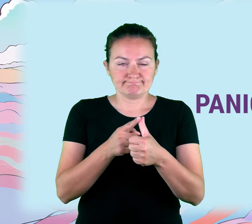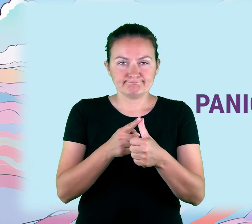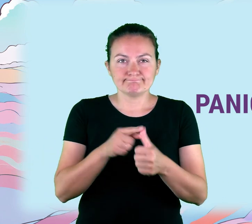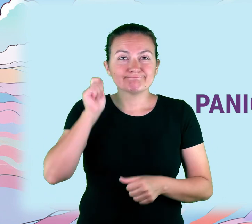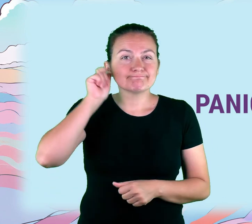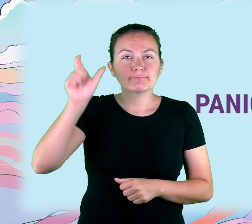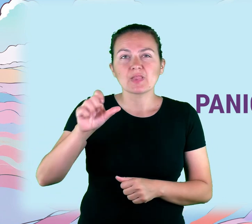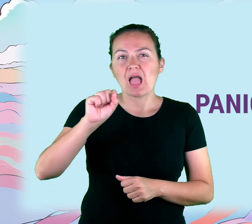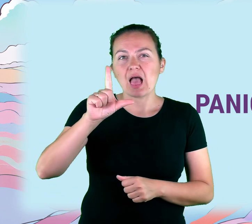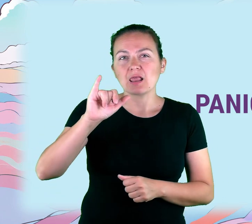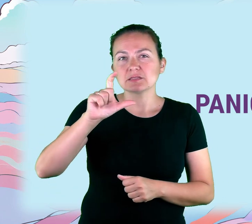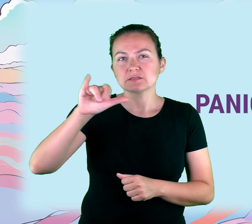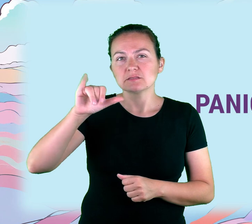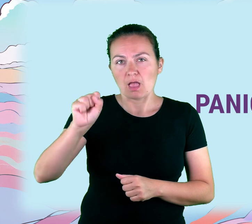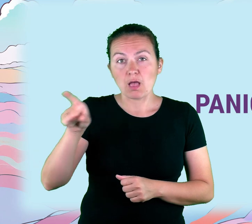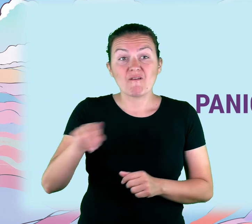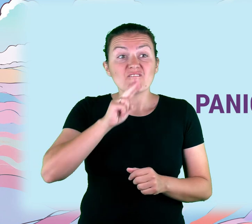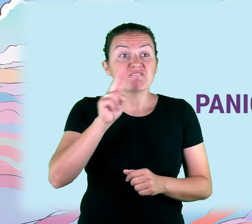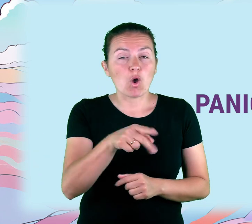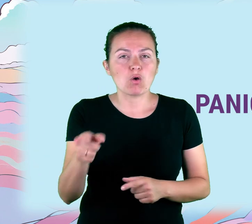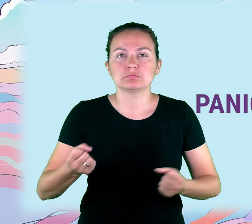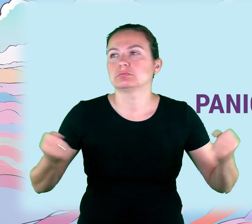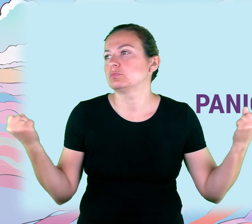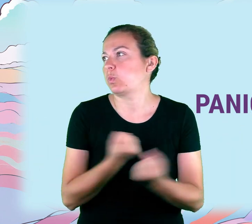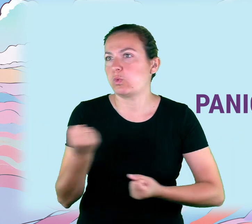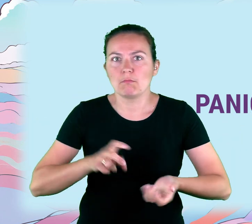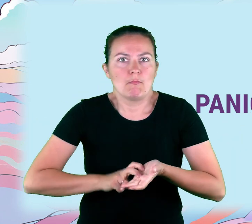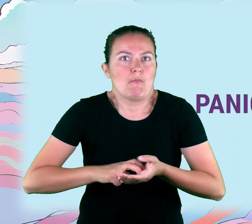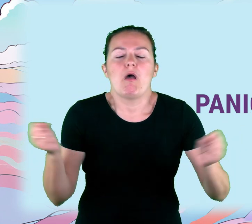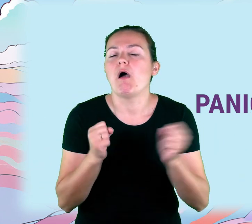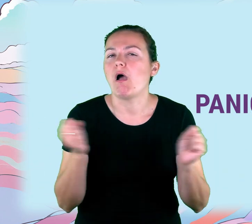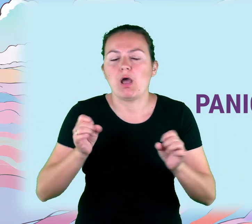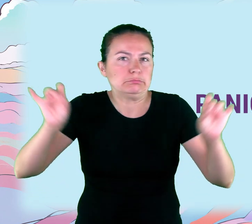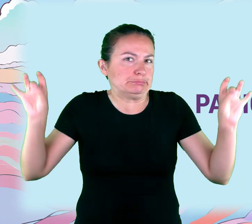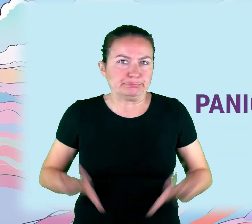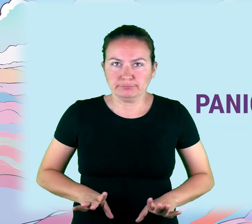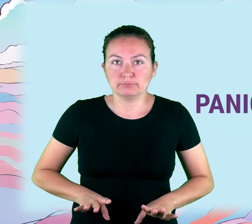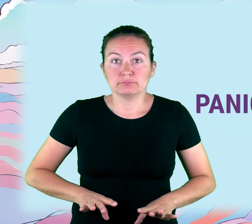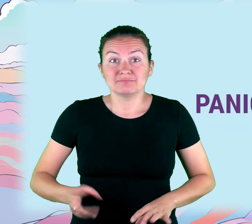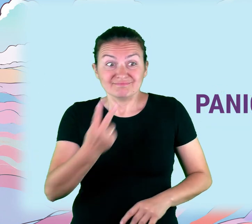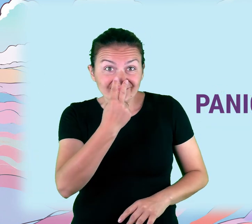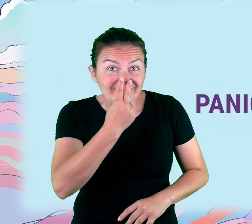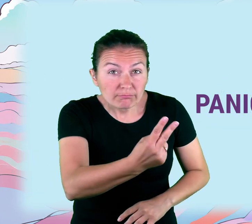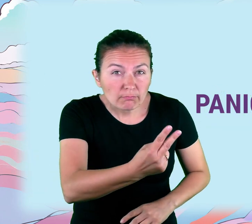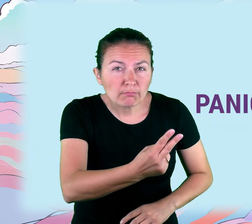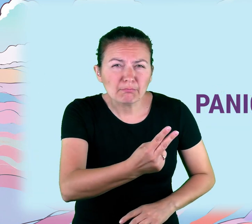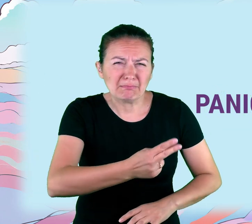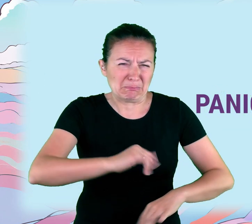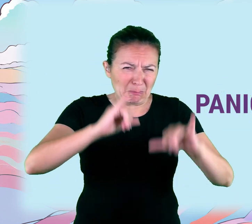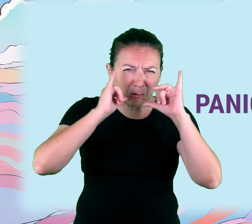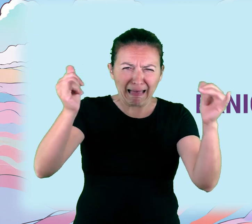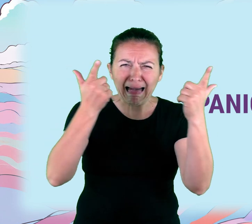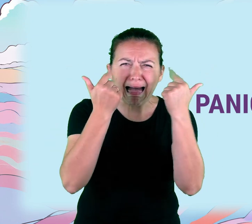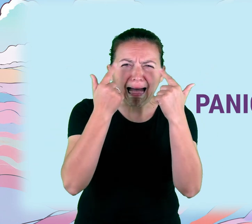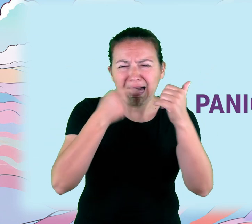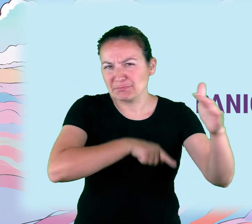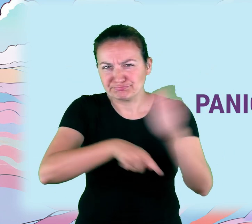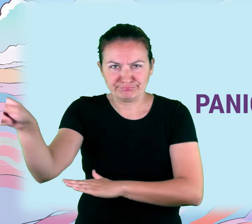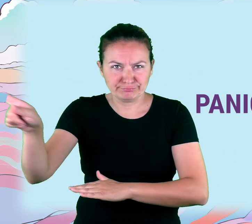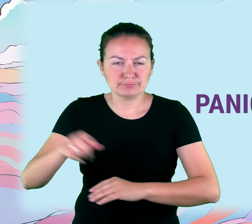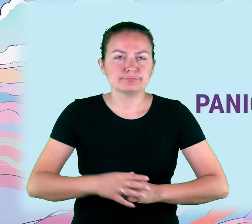1. Alicja panicznie boi się węży. Ucieka i płacze, gdy je widzi